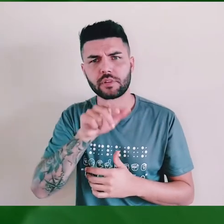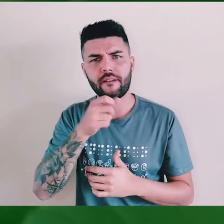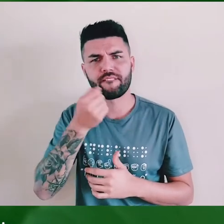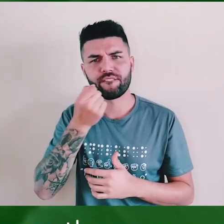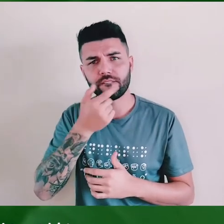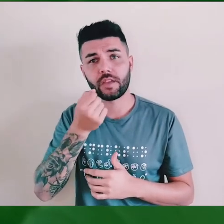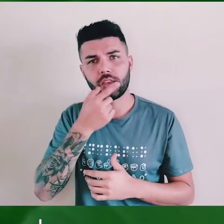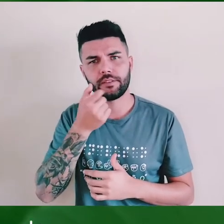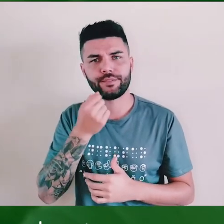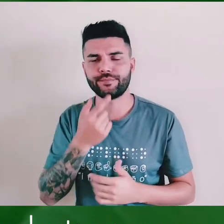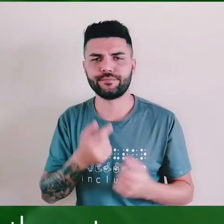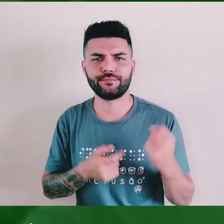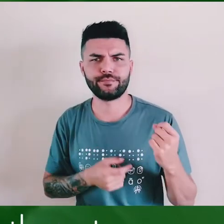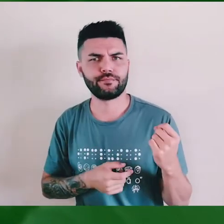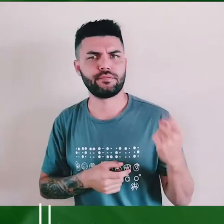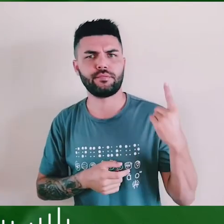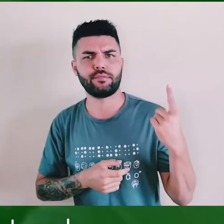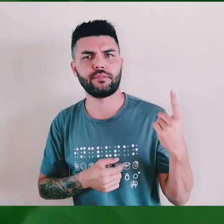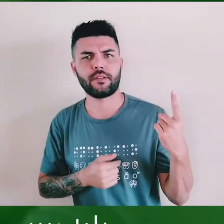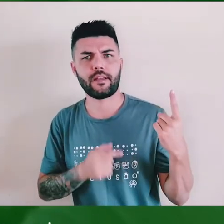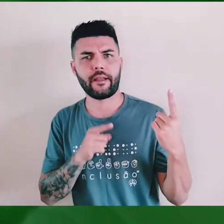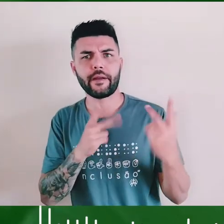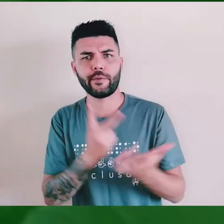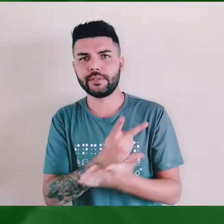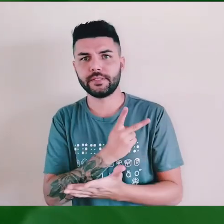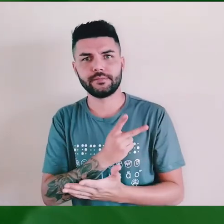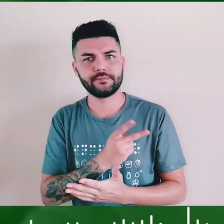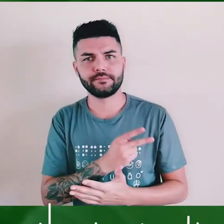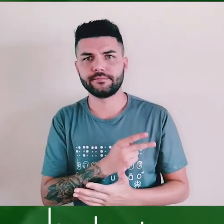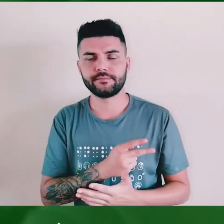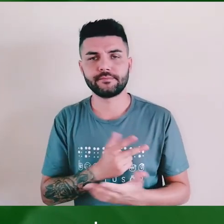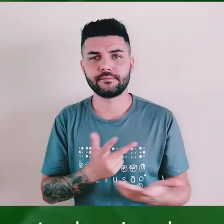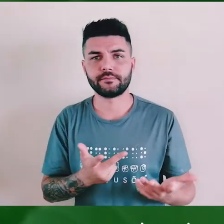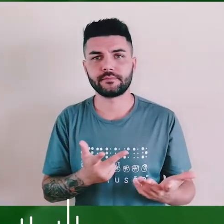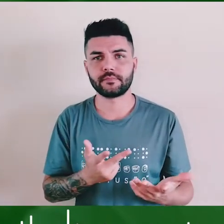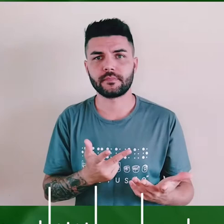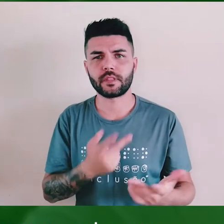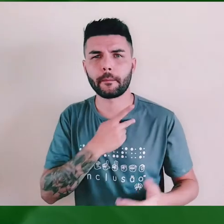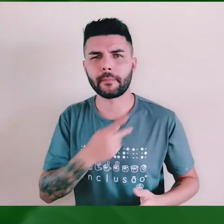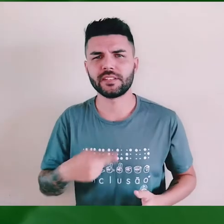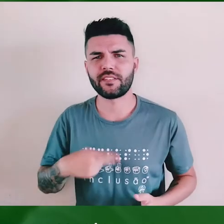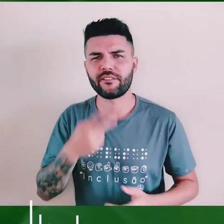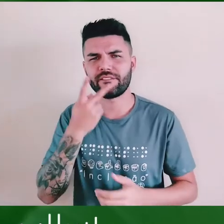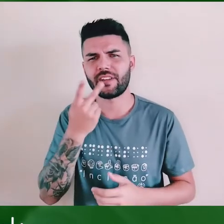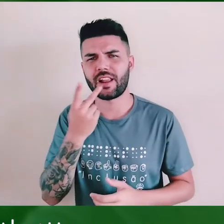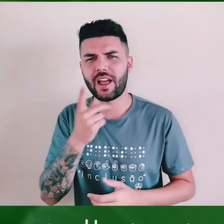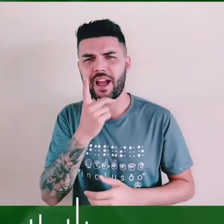dos Estados Unidos por exemplo fala que beber água com sabão faz bem contra o Corona Vírus